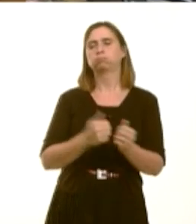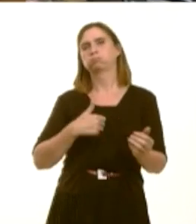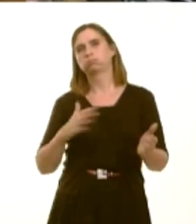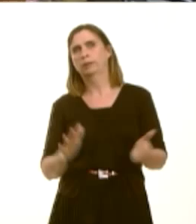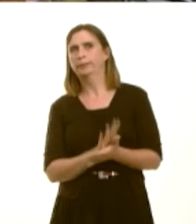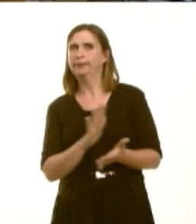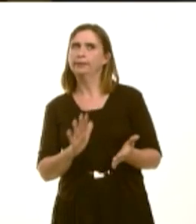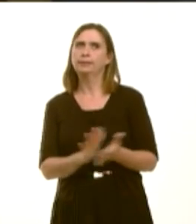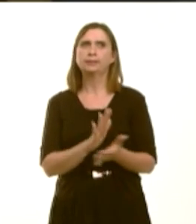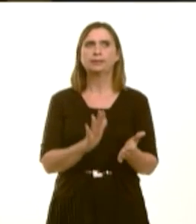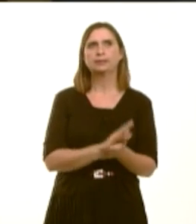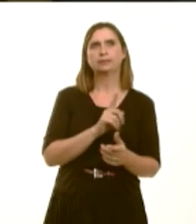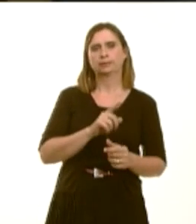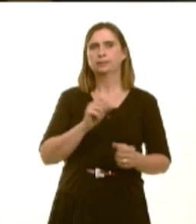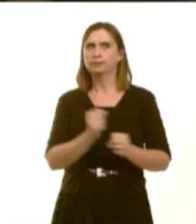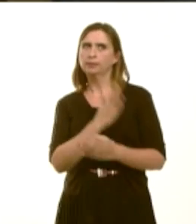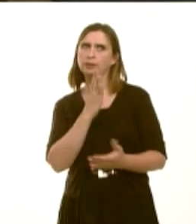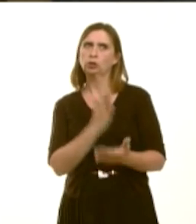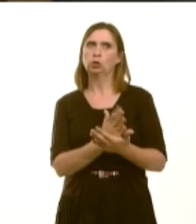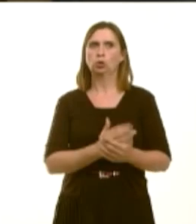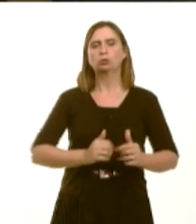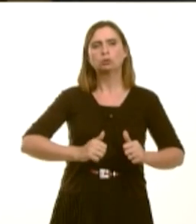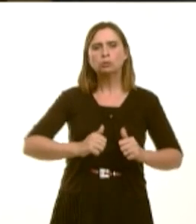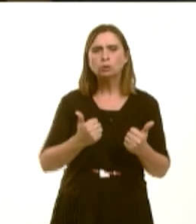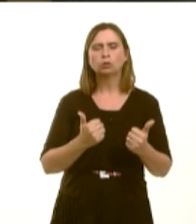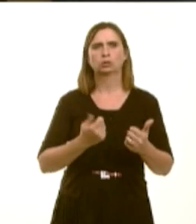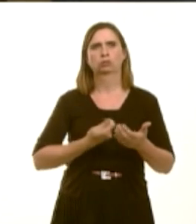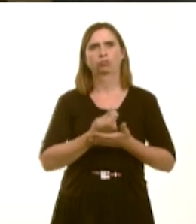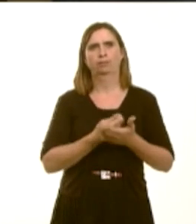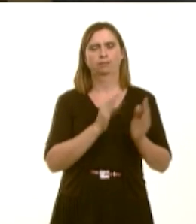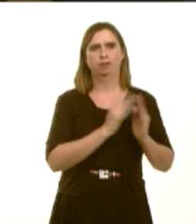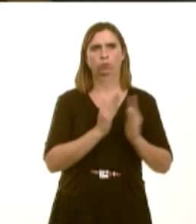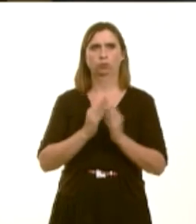ar gael i bawb. Mae gwahaniaethu rhwng pobl sydd yn berchen ar eu tai a phobl sydd yn